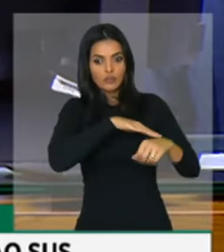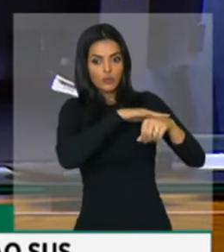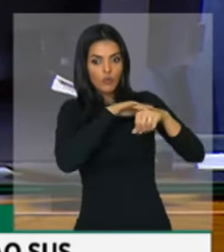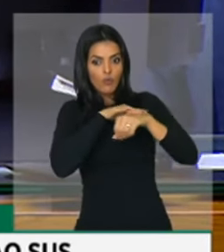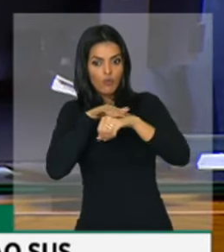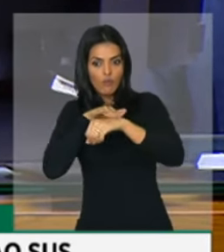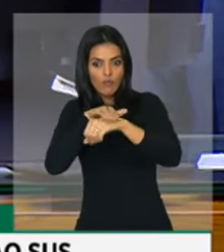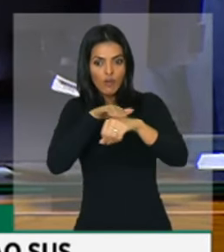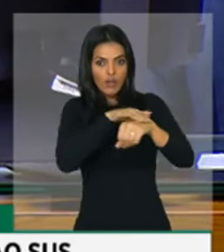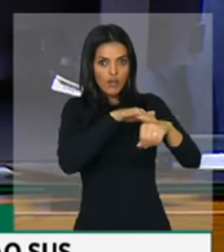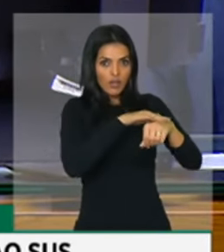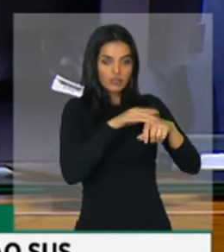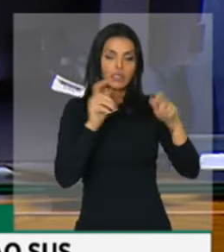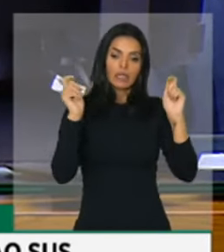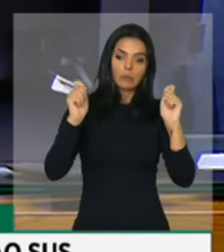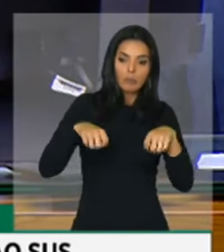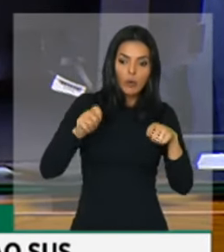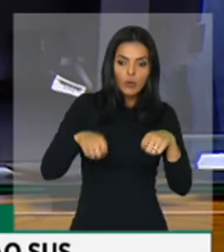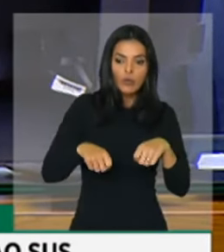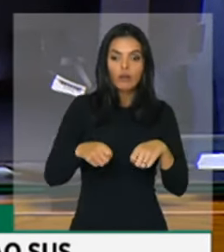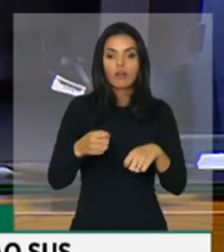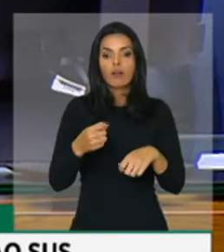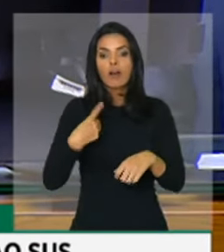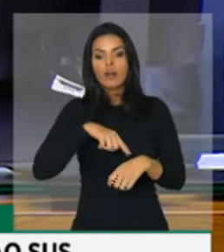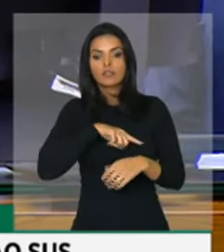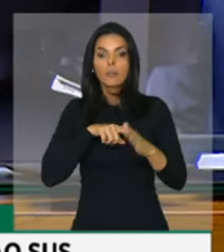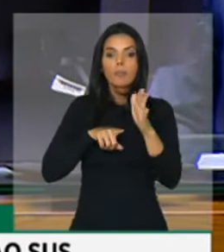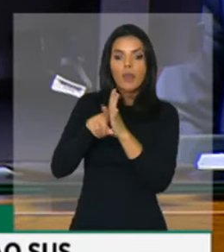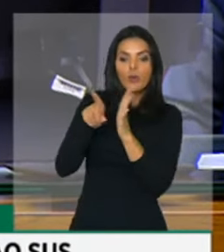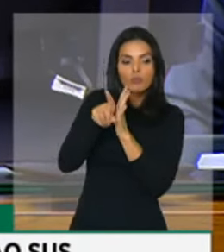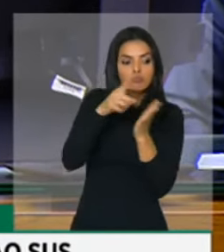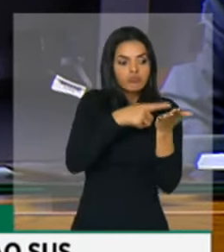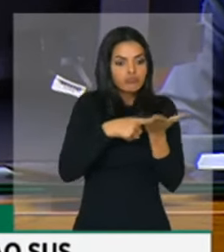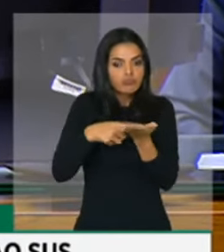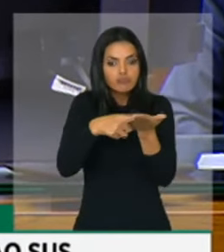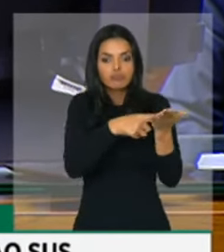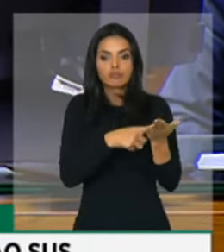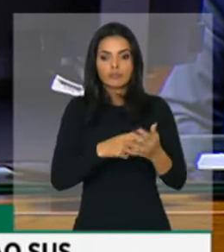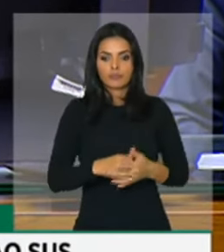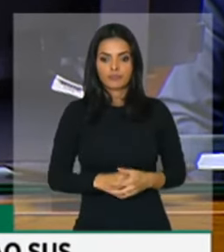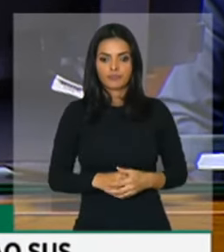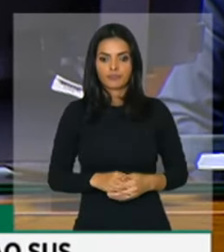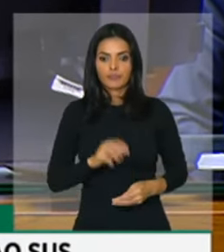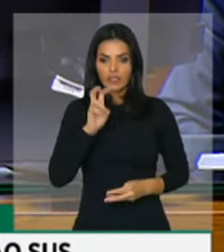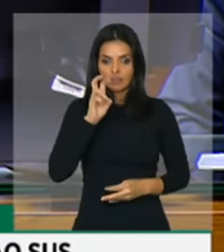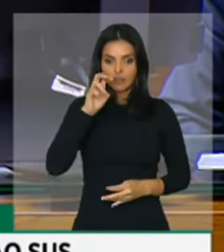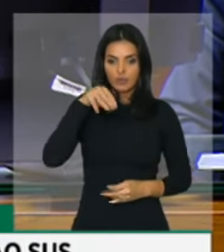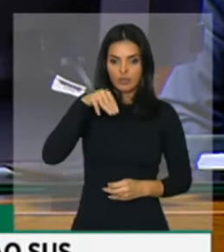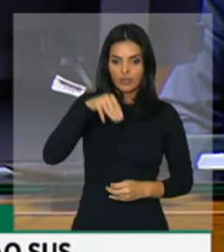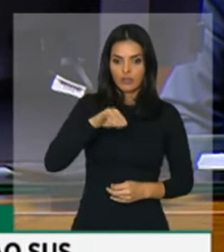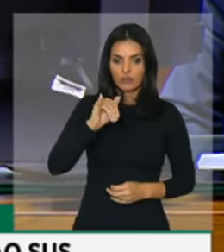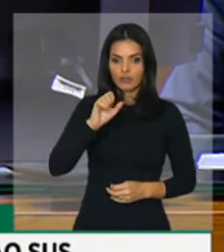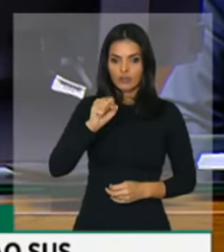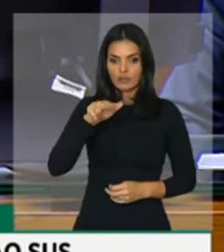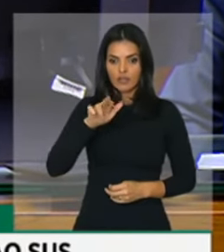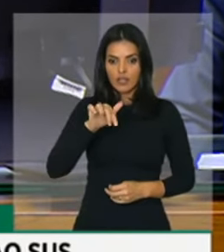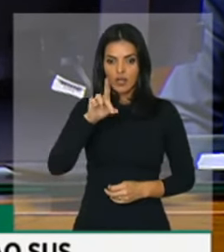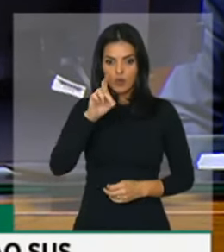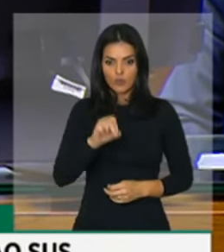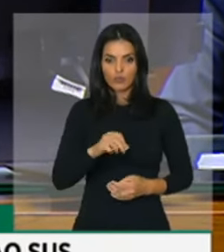ELE FALA A GENTE PERGUNTA. -- [DEPUTADO]: VOSSA EXCELÊNCIA ME CONCEDE... -- [PRESIDENTE]: CINCO MINUTOS PARA O DEPUTADO ISSO NAU, DEPOIS O TEMPO DE